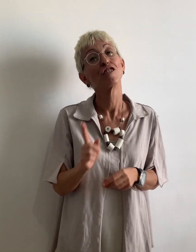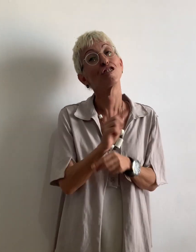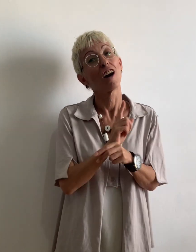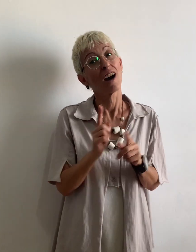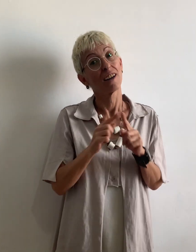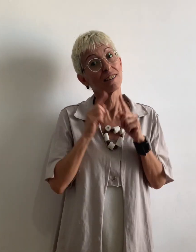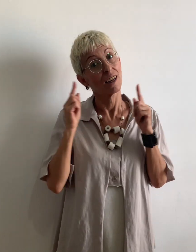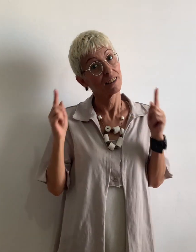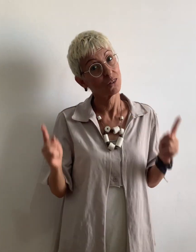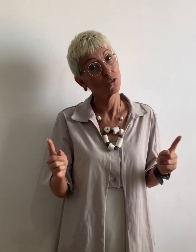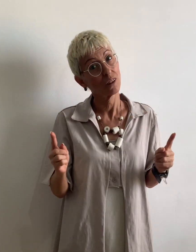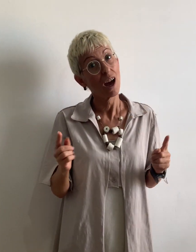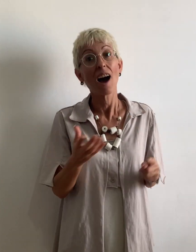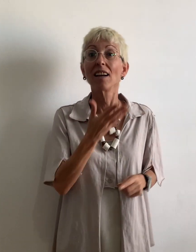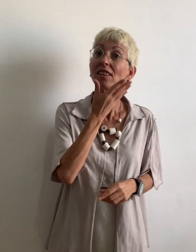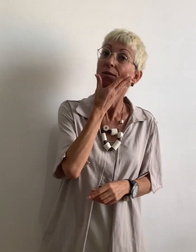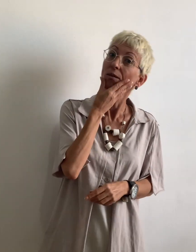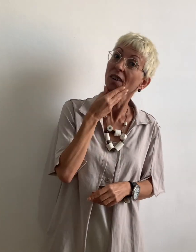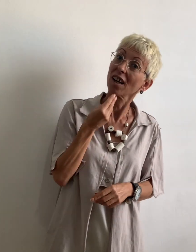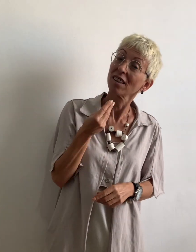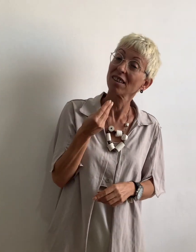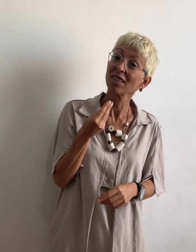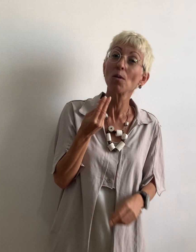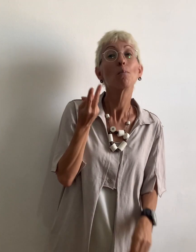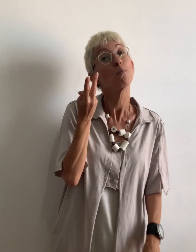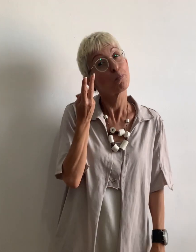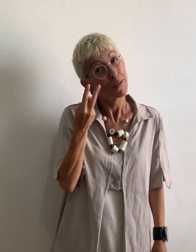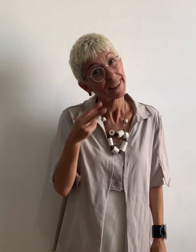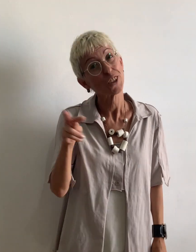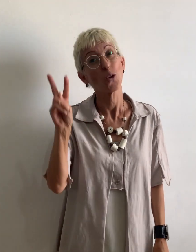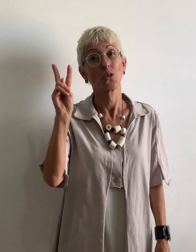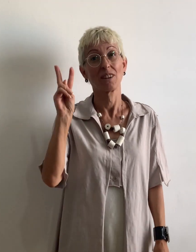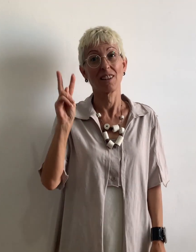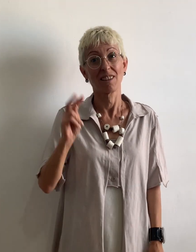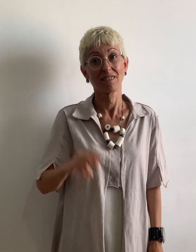שְׁעָתֵנוּ הַיָּפָה בְּיוֹתֵר